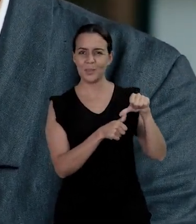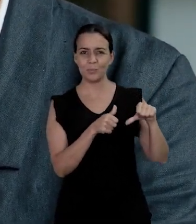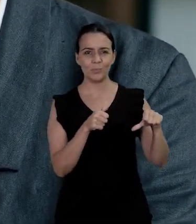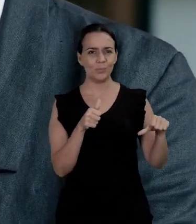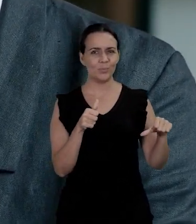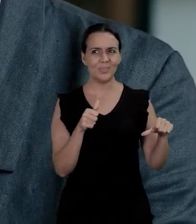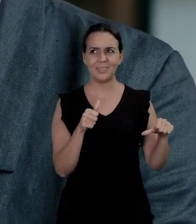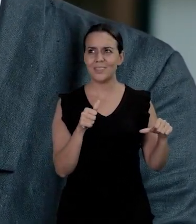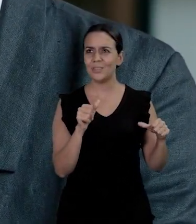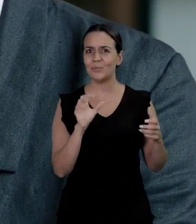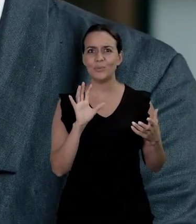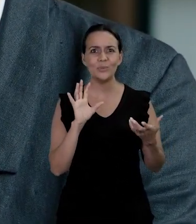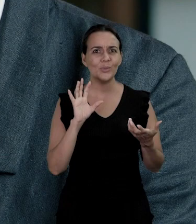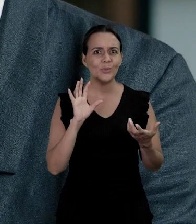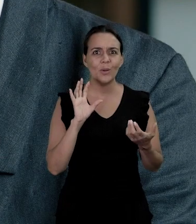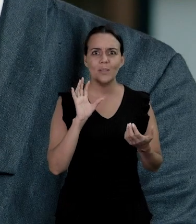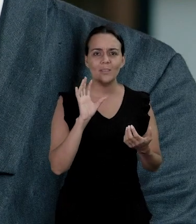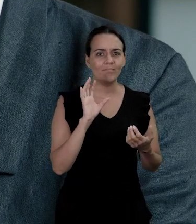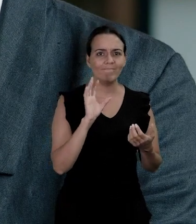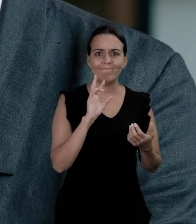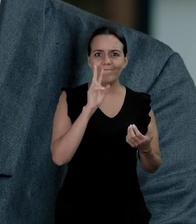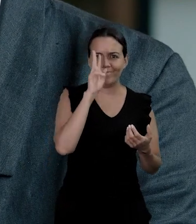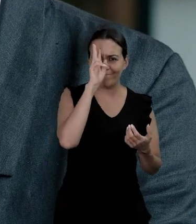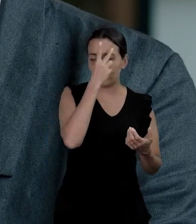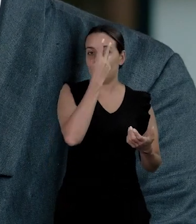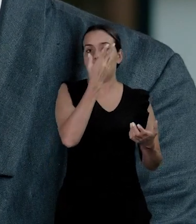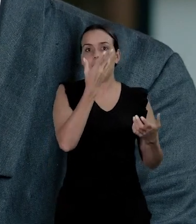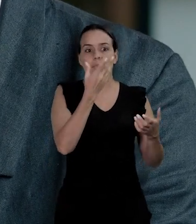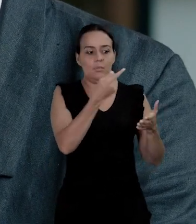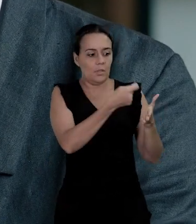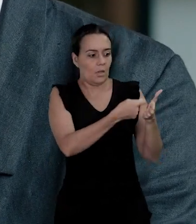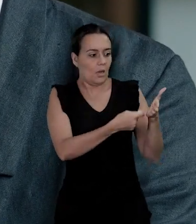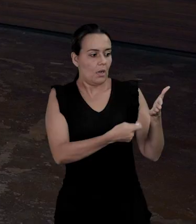muito radical, muito rápida e muito pouco analisada, eu acho.